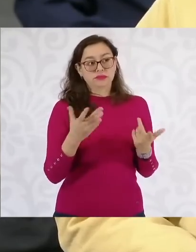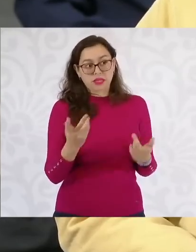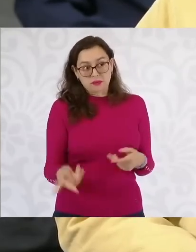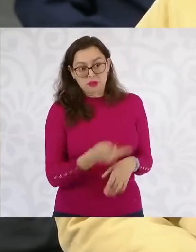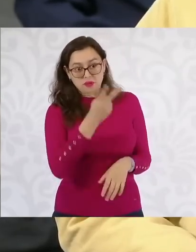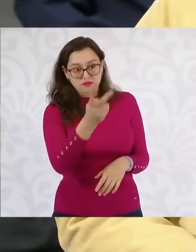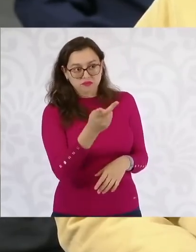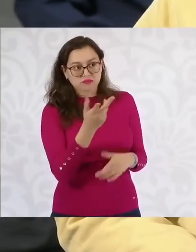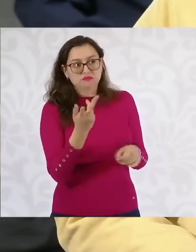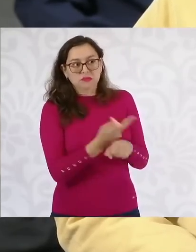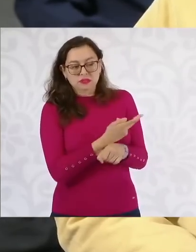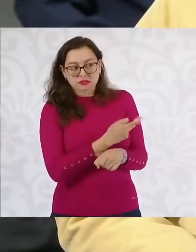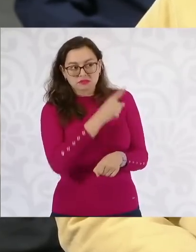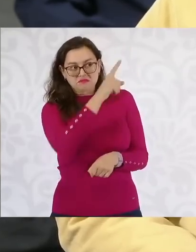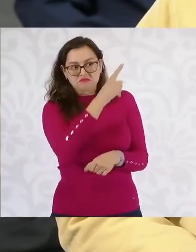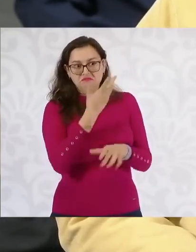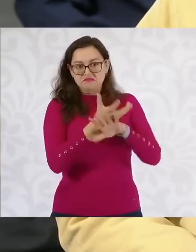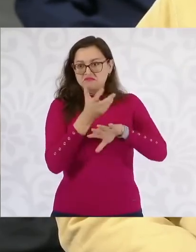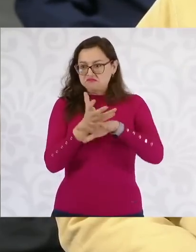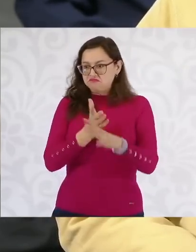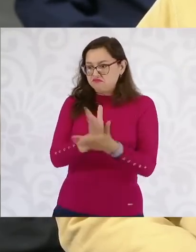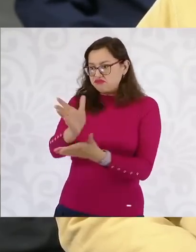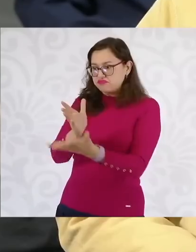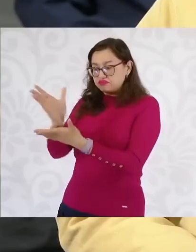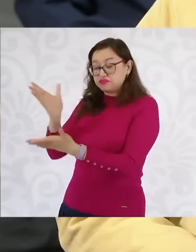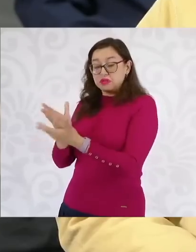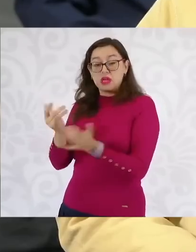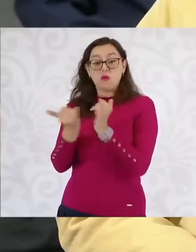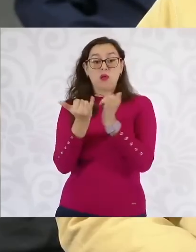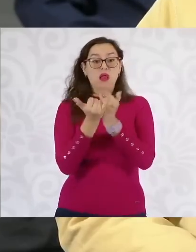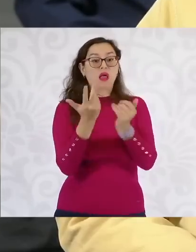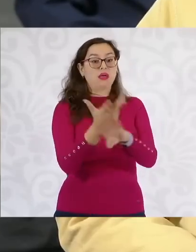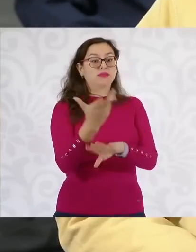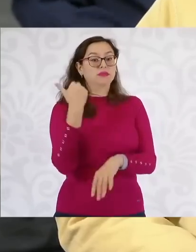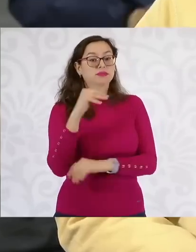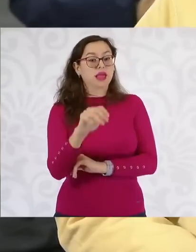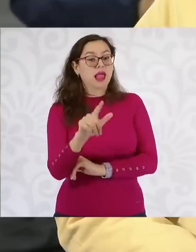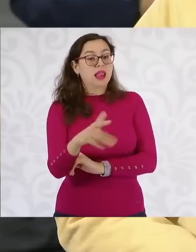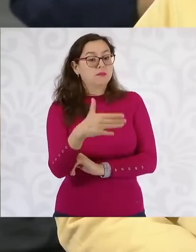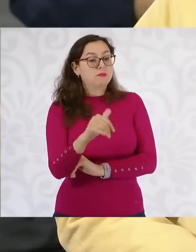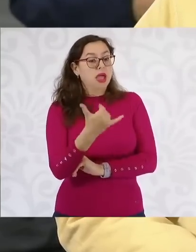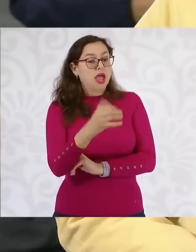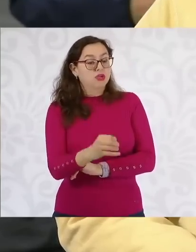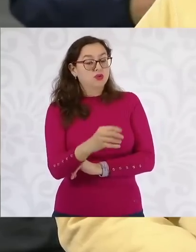López había comentado que solicitó información al presidente Joe biden saber si le dio alguna